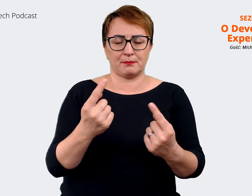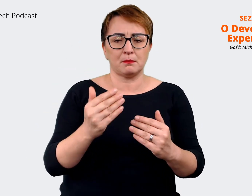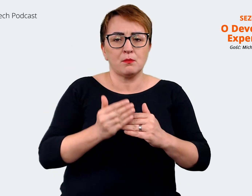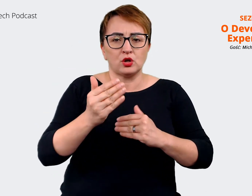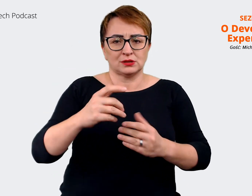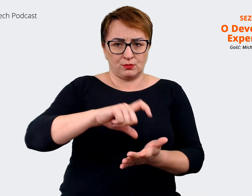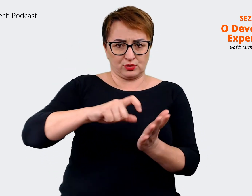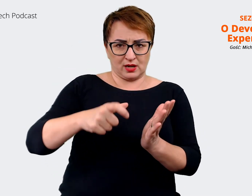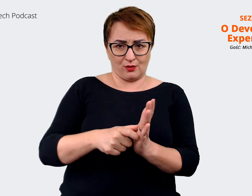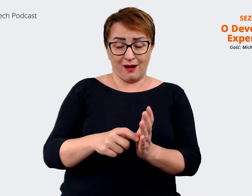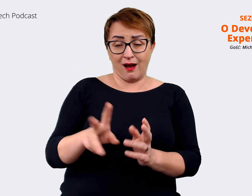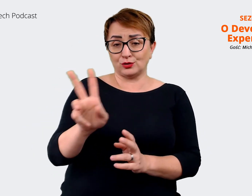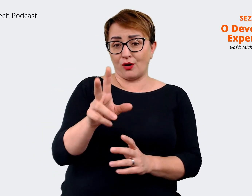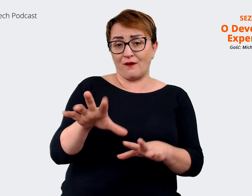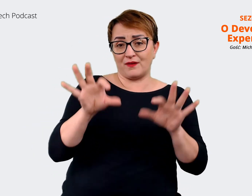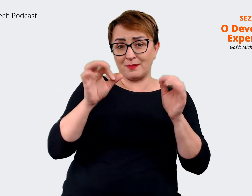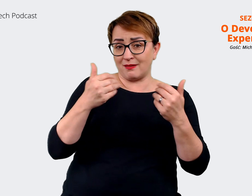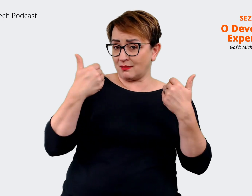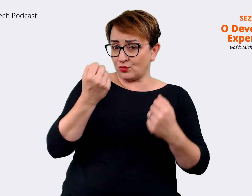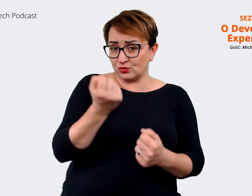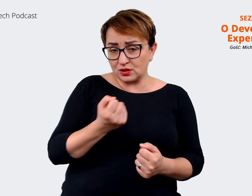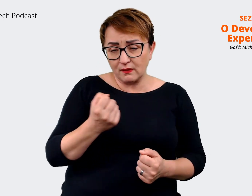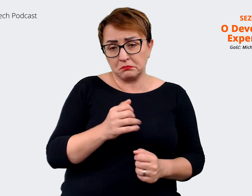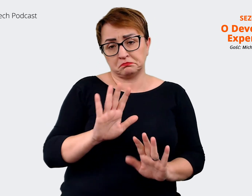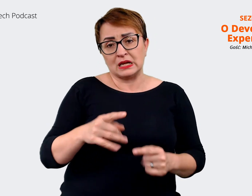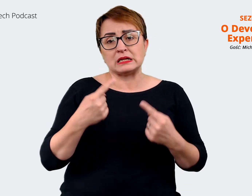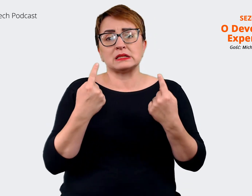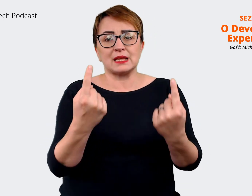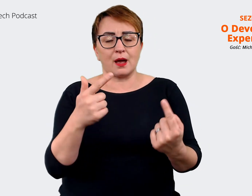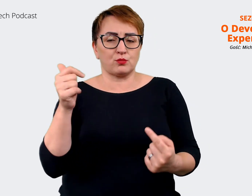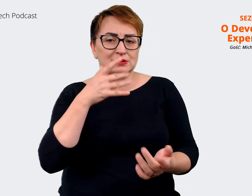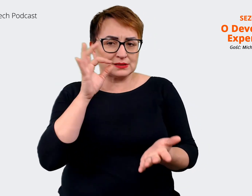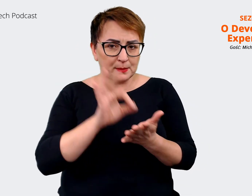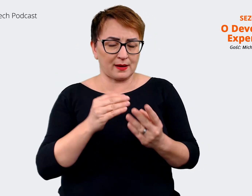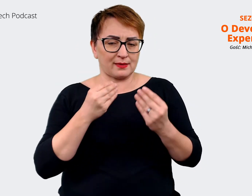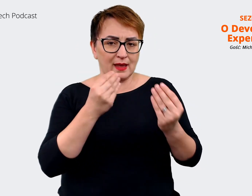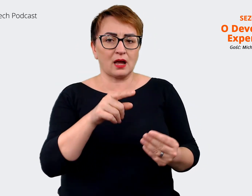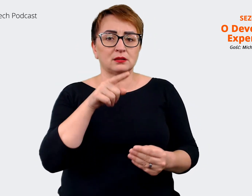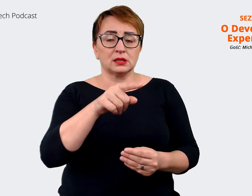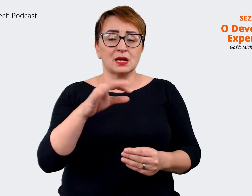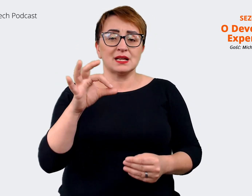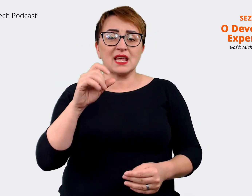przypadku kiedy ktoś wybierze nie używać tego, to musi sam zapewnić, że serwis ten kontrakt spełnia,